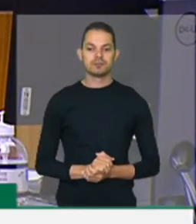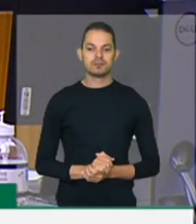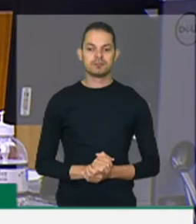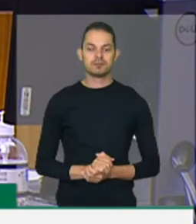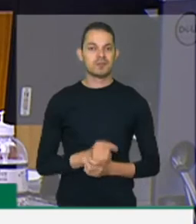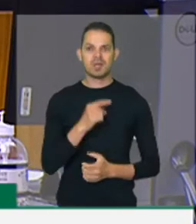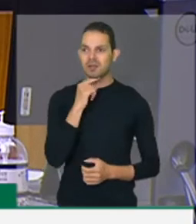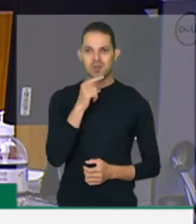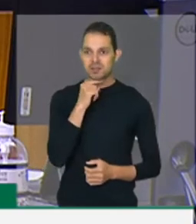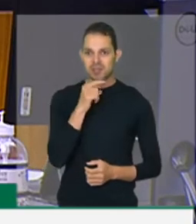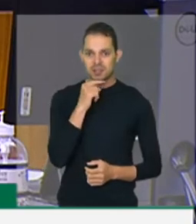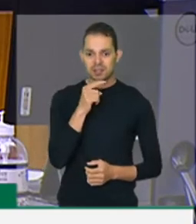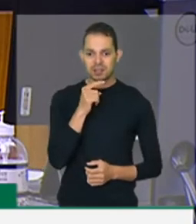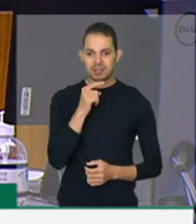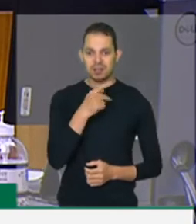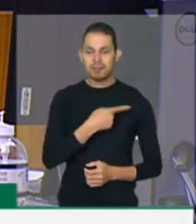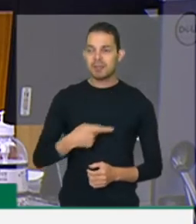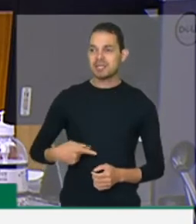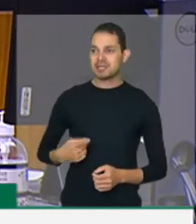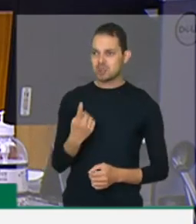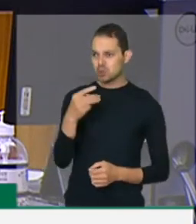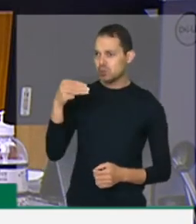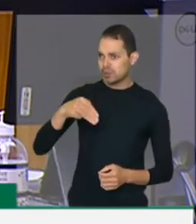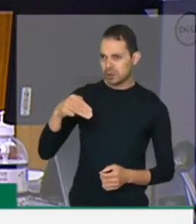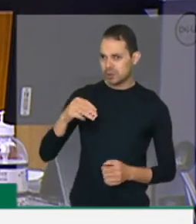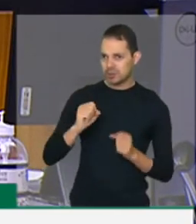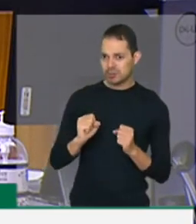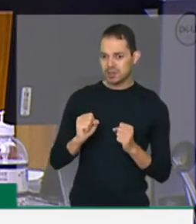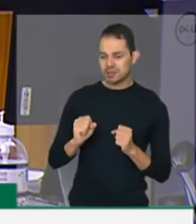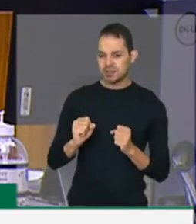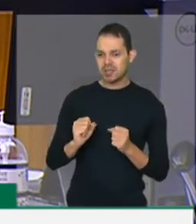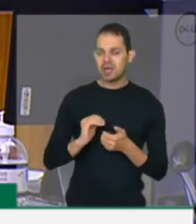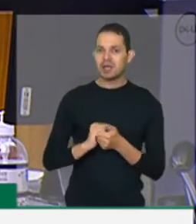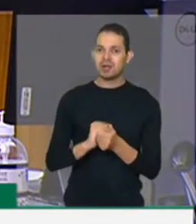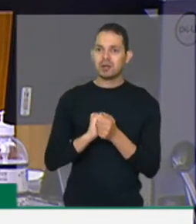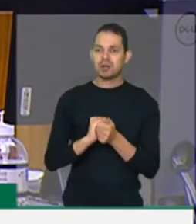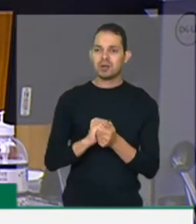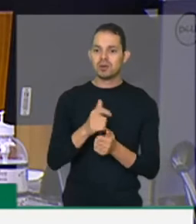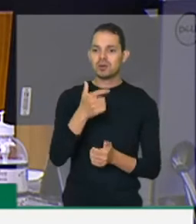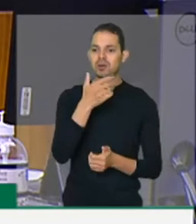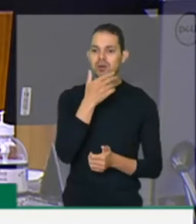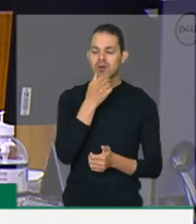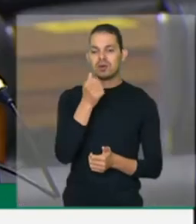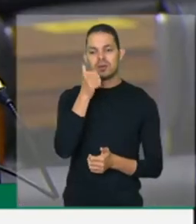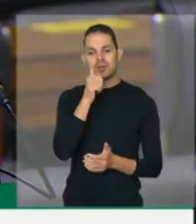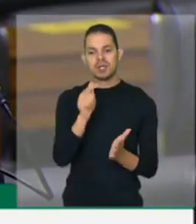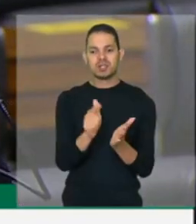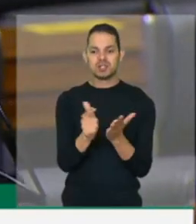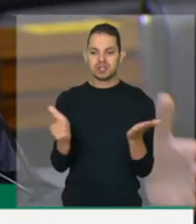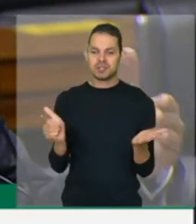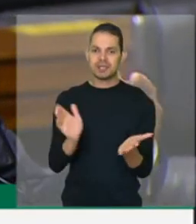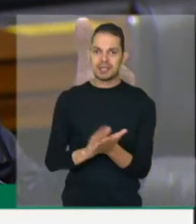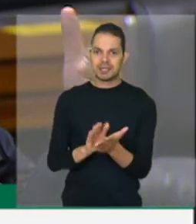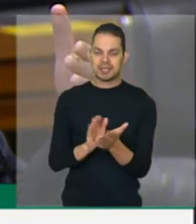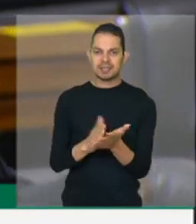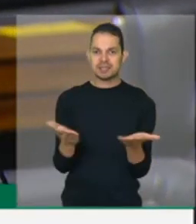DEPUTADA. O MICROFONE DE VOSSA EXCELÊNCIA. [DEPUTADO]: PRESIDENTE SE VOSSA EXCELÊNCIA ME DER UM MINUTO EU QUERIA APENAS CUMPRIMENTAR OS JORNALISTAS PELO DIA DE HOJE. DEIXAR OS